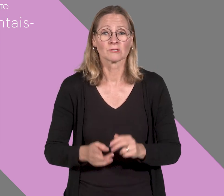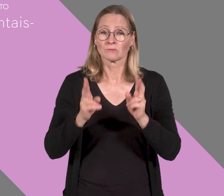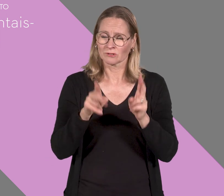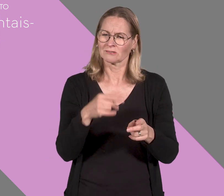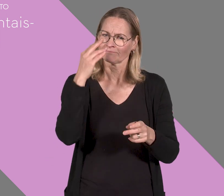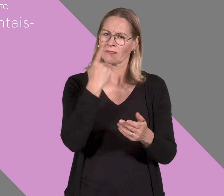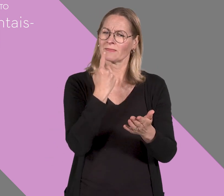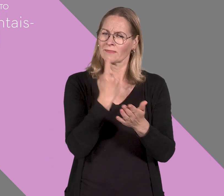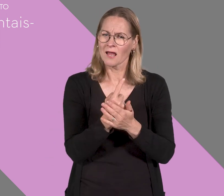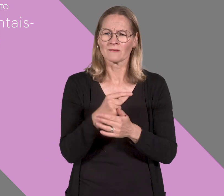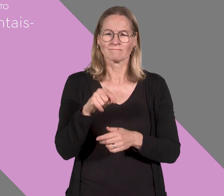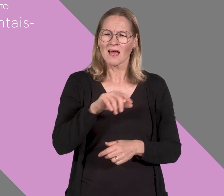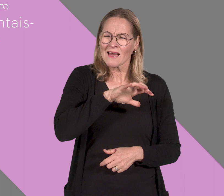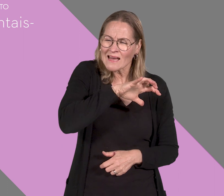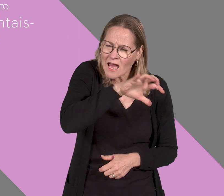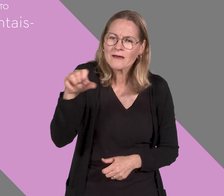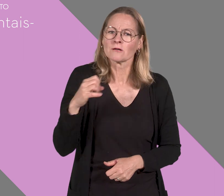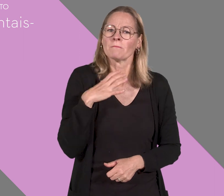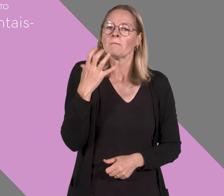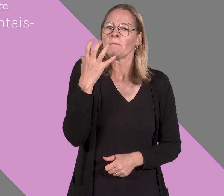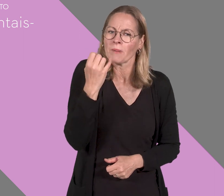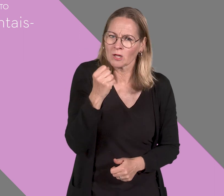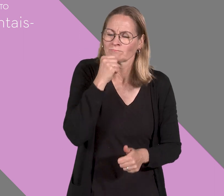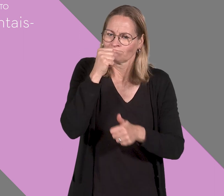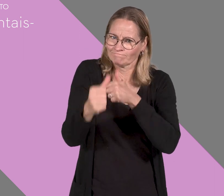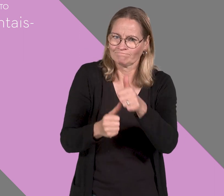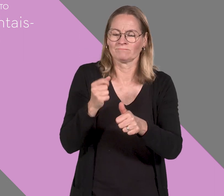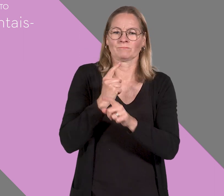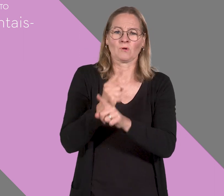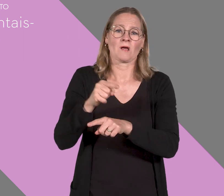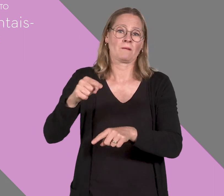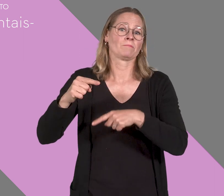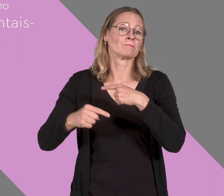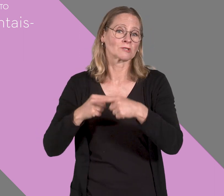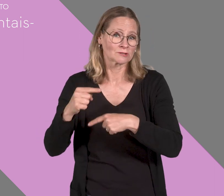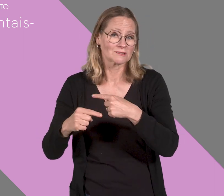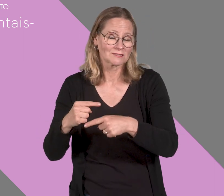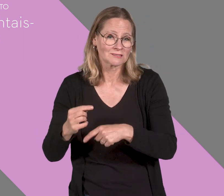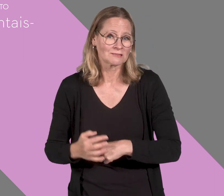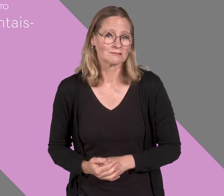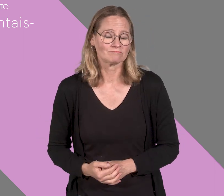Myös sitä pidettiin tärkeänä, että kaikki saisivat mahdollisuuden - osallistua prosessiin.